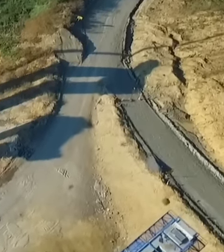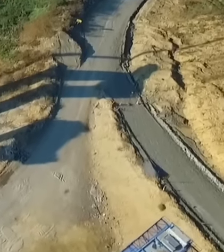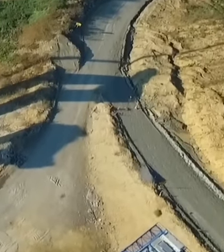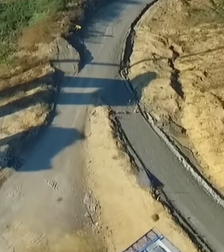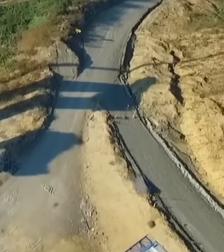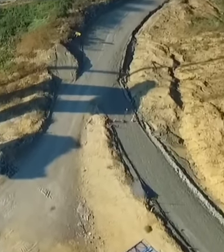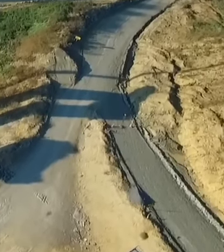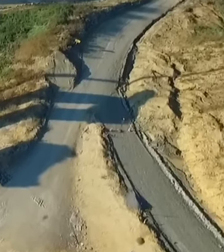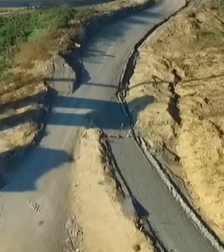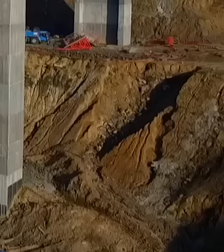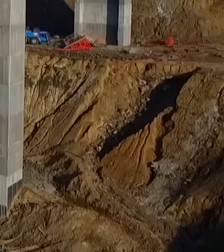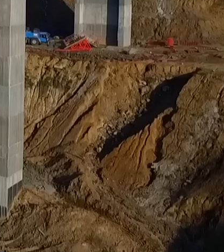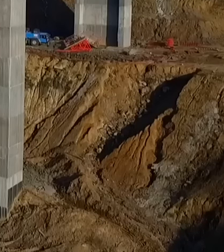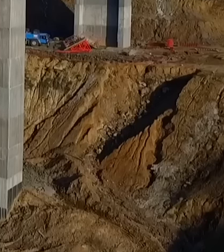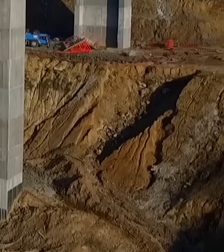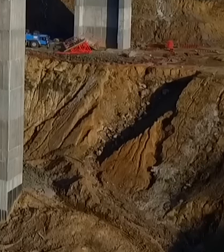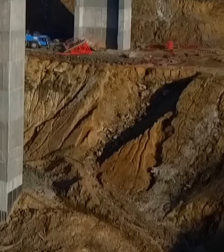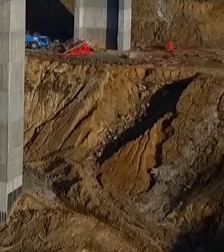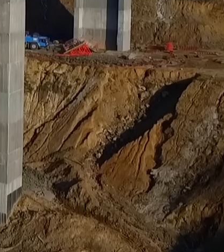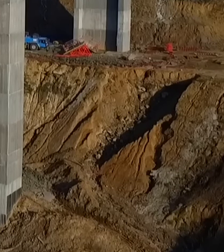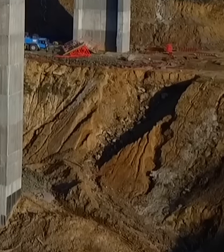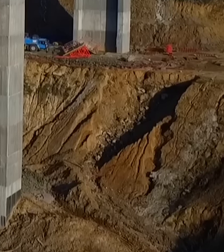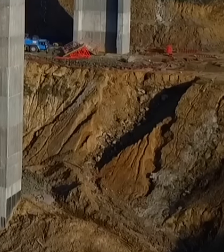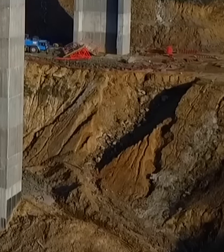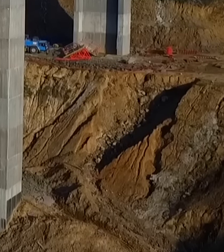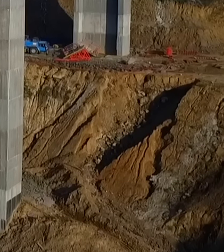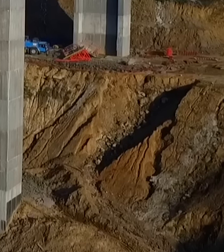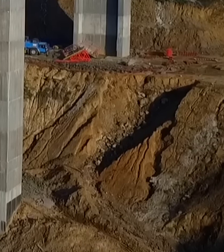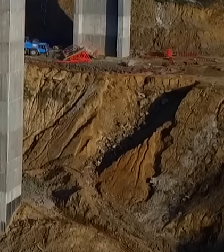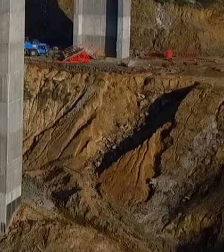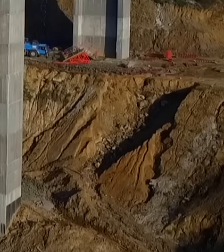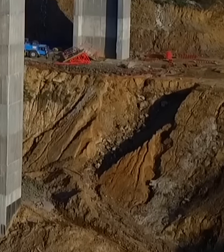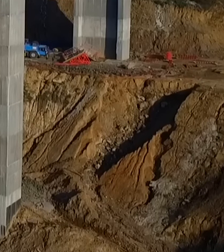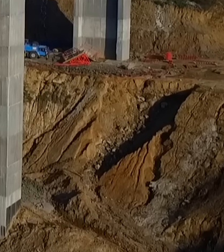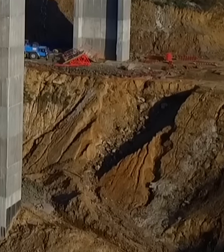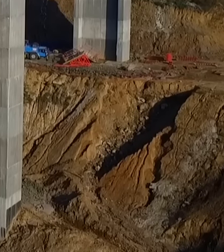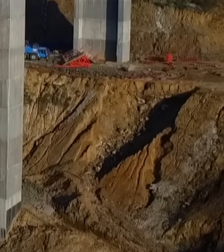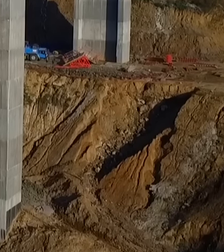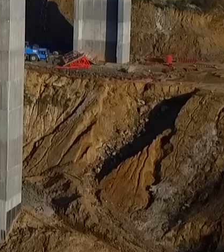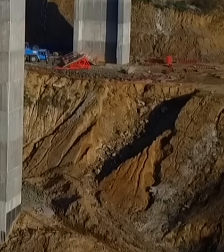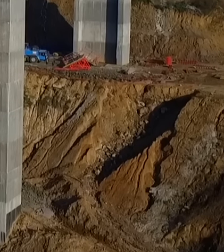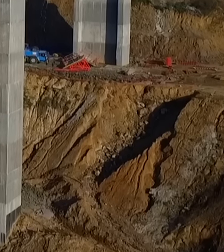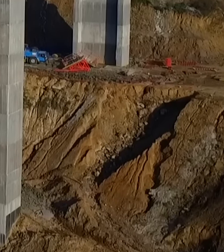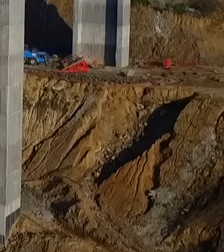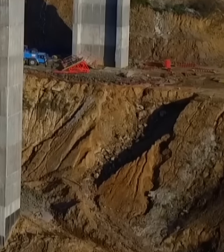pasen menos tiempo en el tráfico y más en sus hogares, fortalecer nuestro comercio exterior